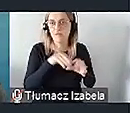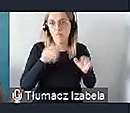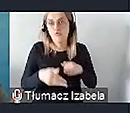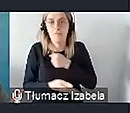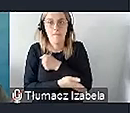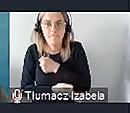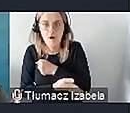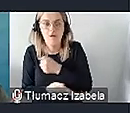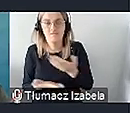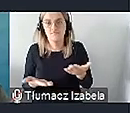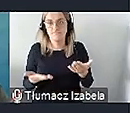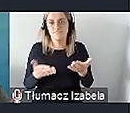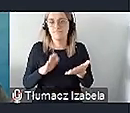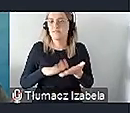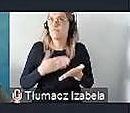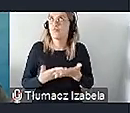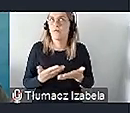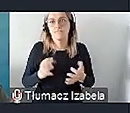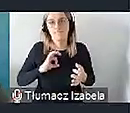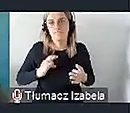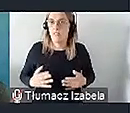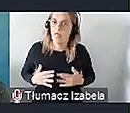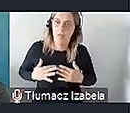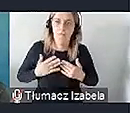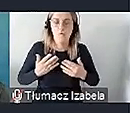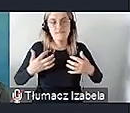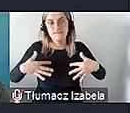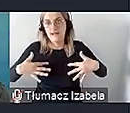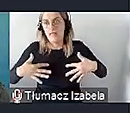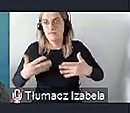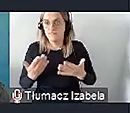żeby sobie na przykład z jakimiś emocjami czy stresem poradzić.